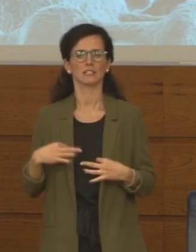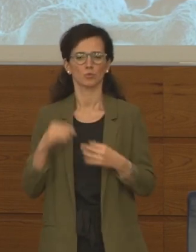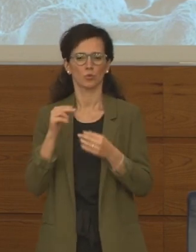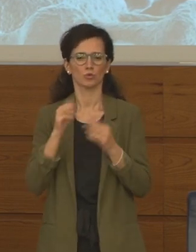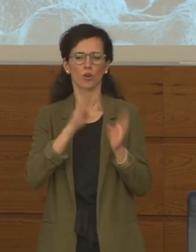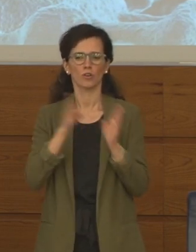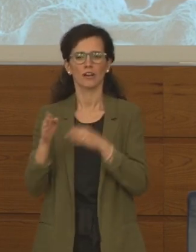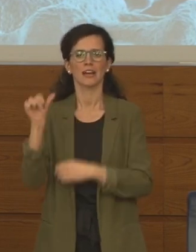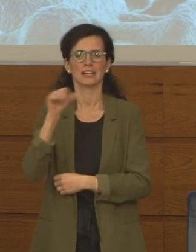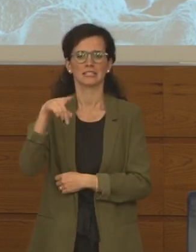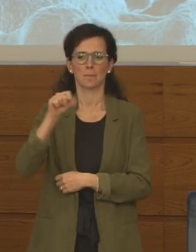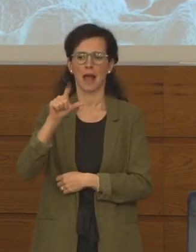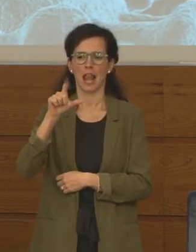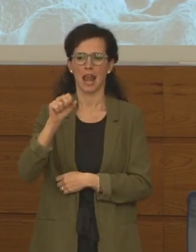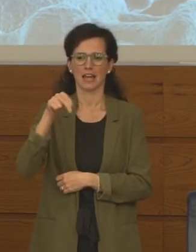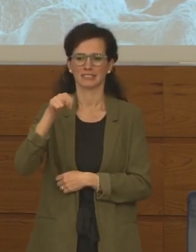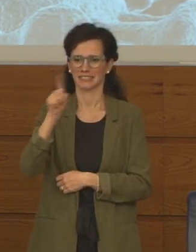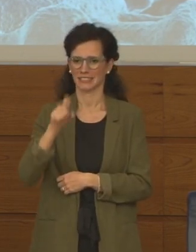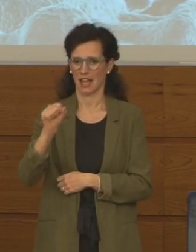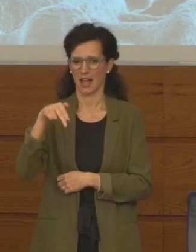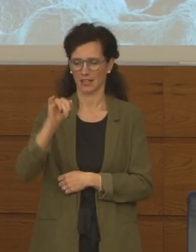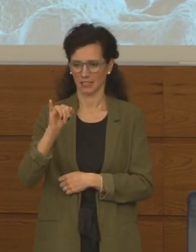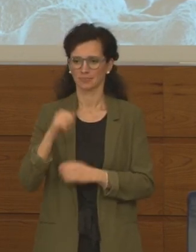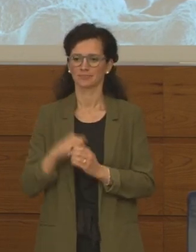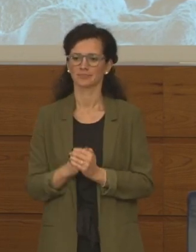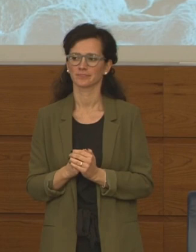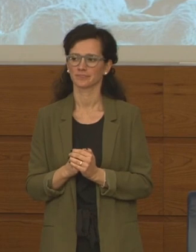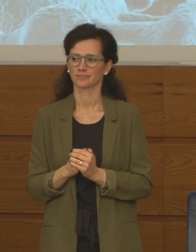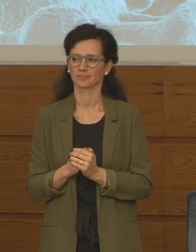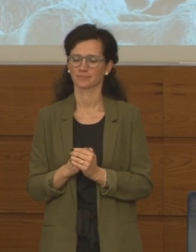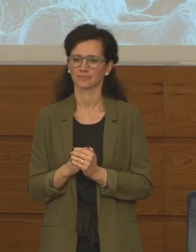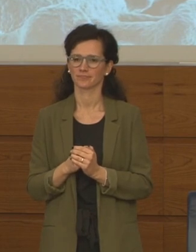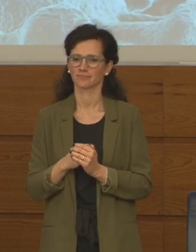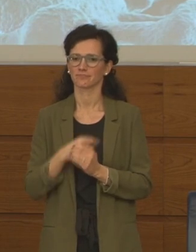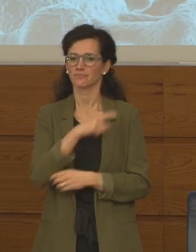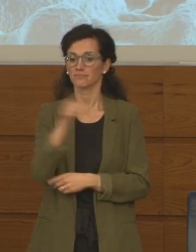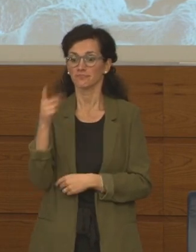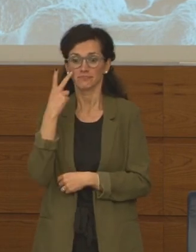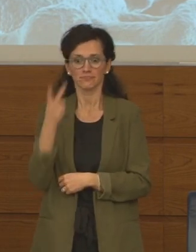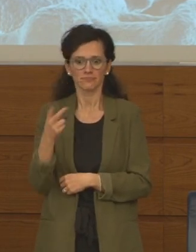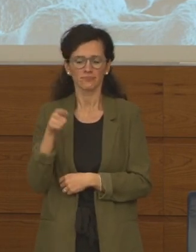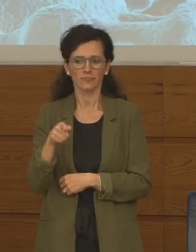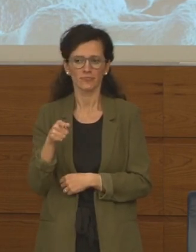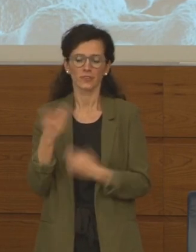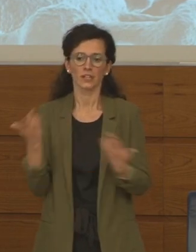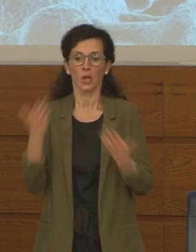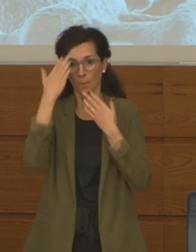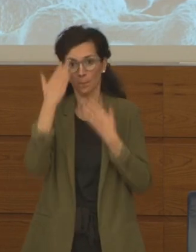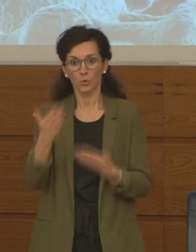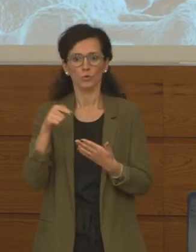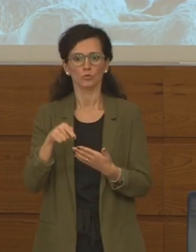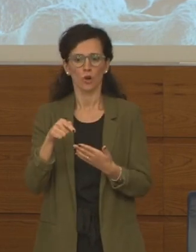Come potete vedere purtroppo abbiamo registrato la morte di